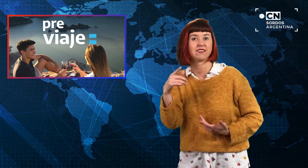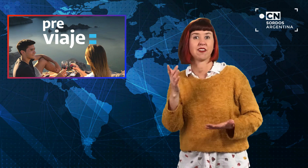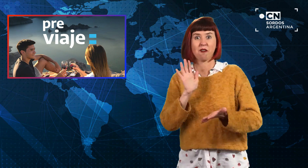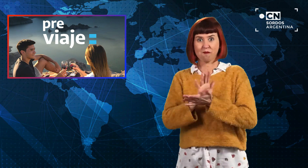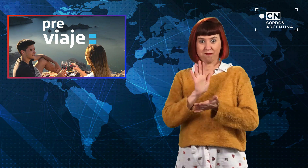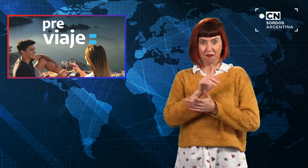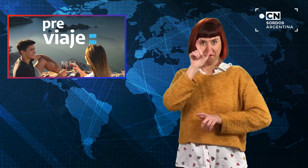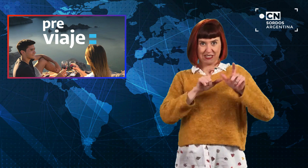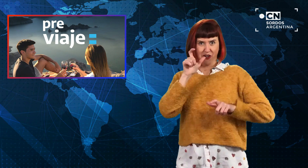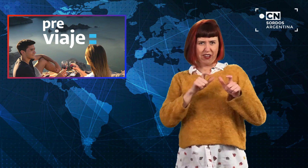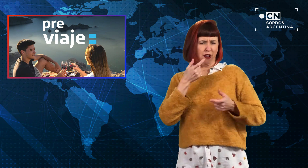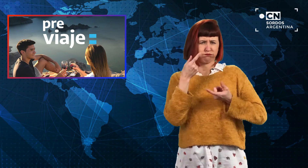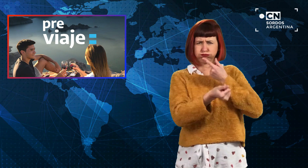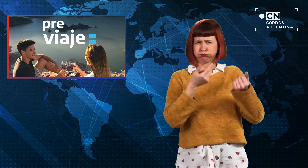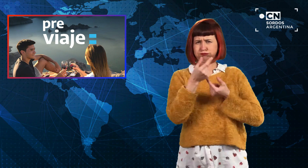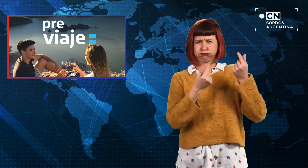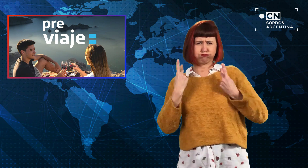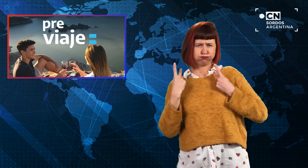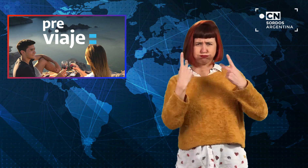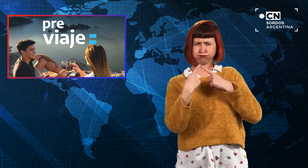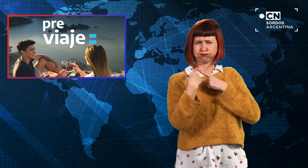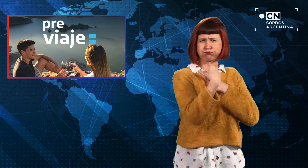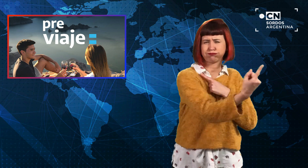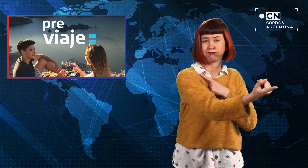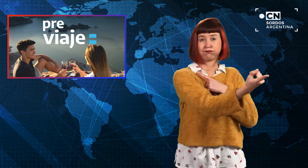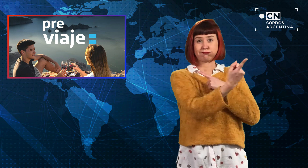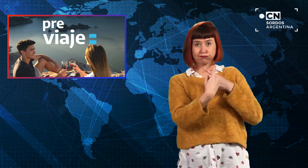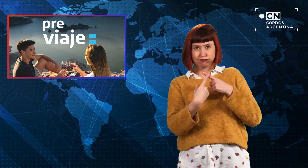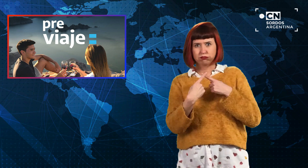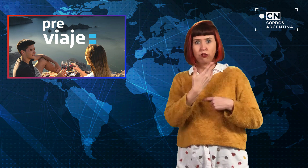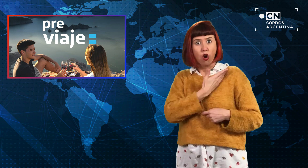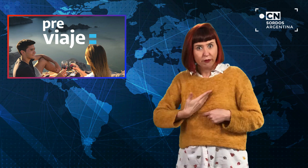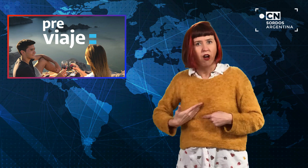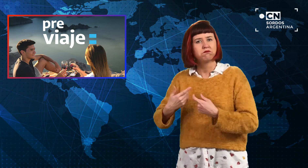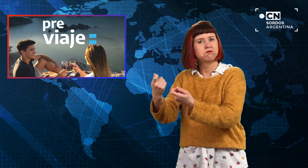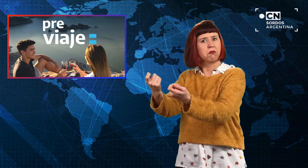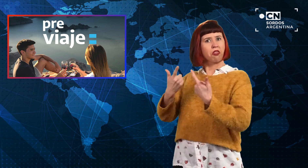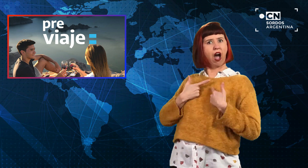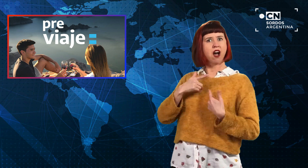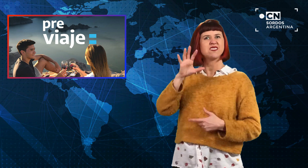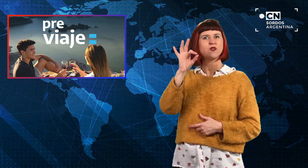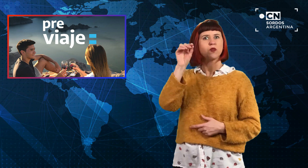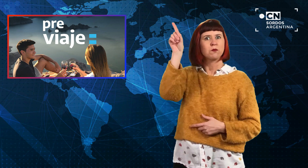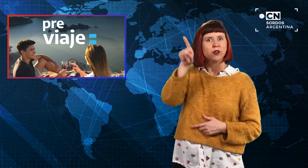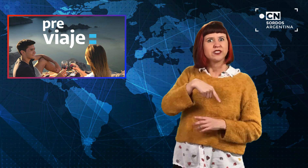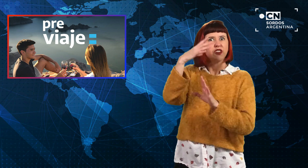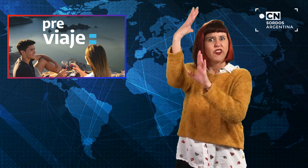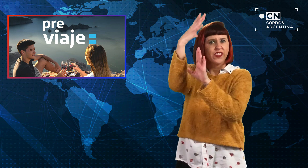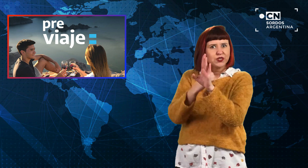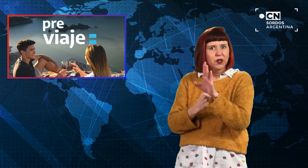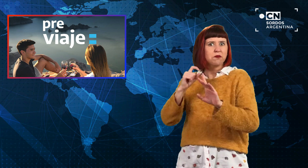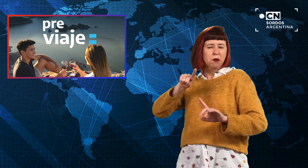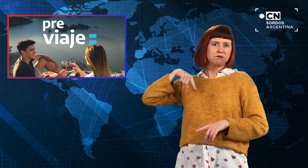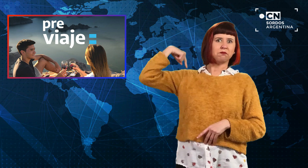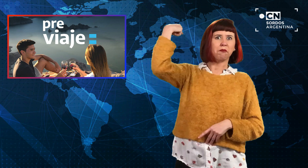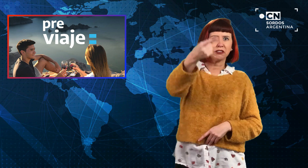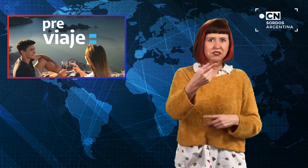impulsado por el Gobierno, y que permite obtener un crédito equivalente al 50% de los gastos realizados en servicios turísticos que puede volver a usarse